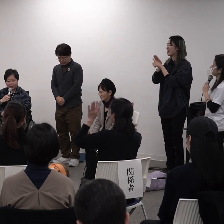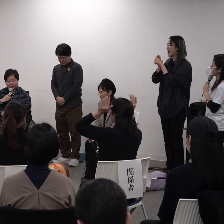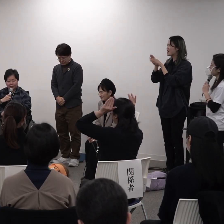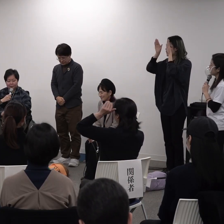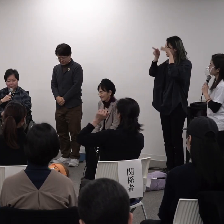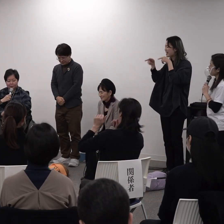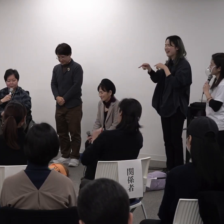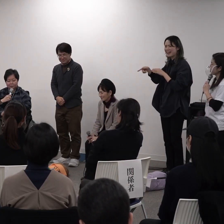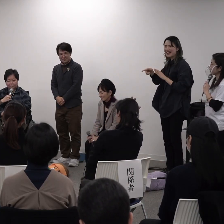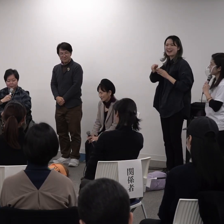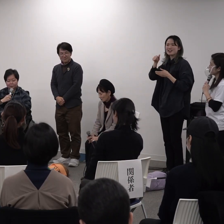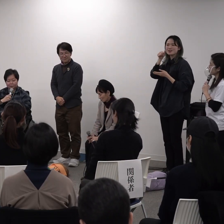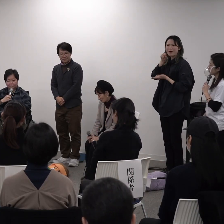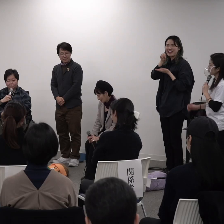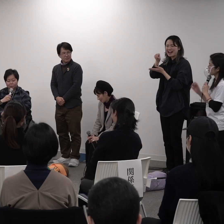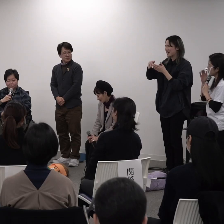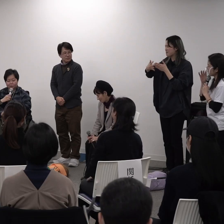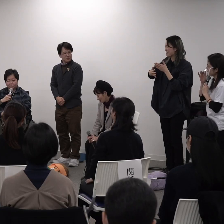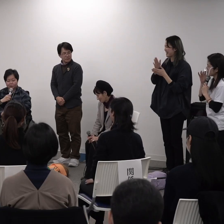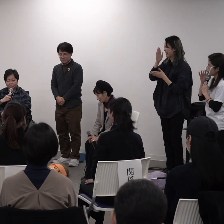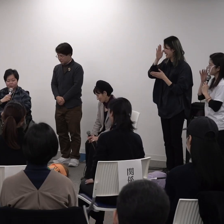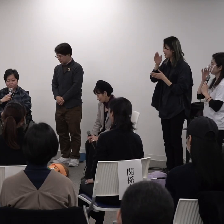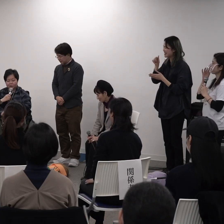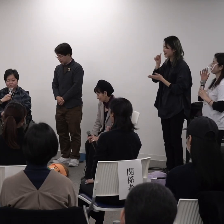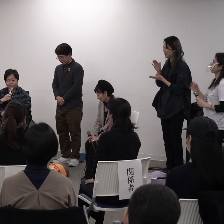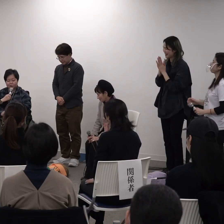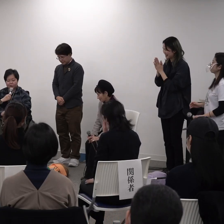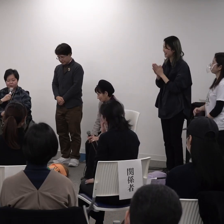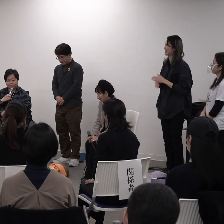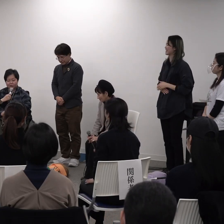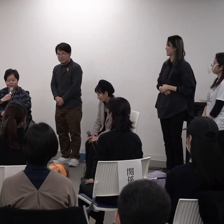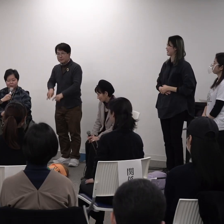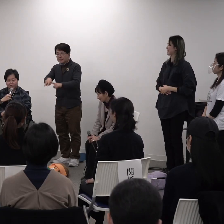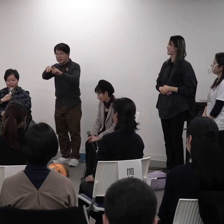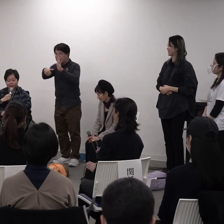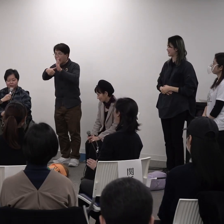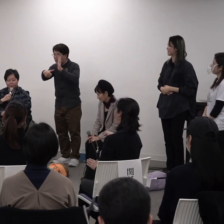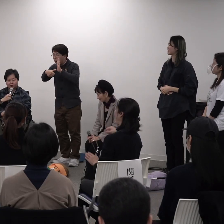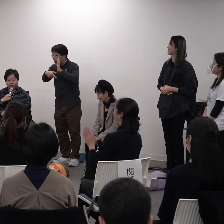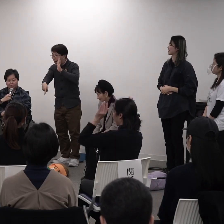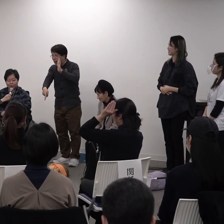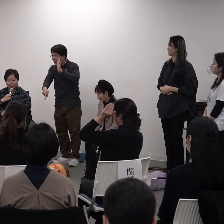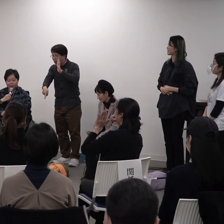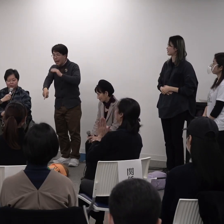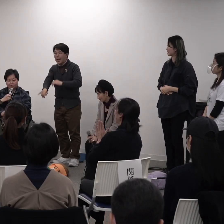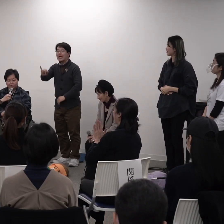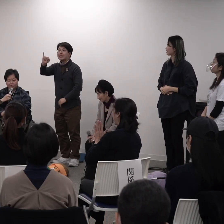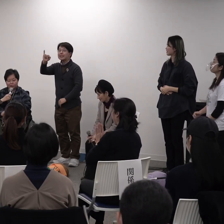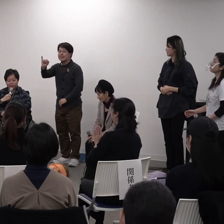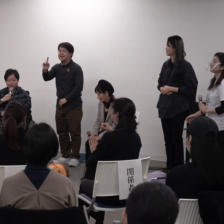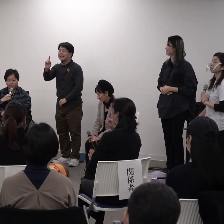介助犬さんの 紹介お願いします 佐藤）介助犬の名前はイムアと言います